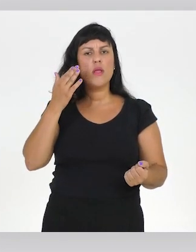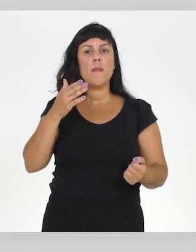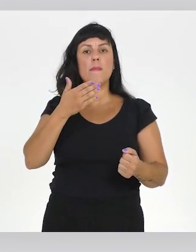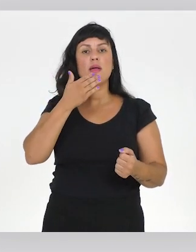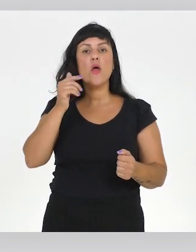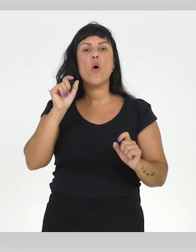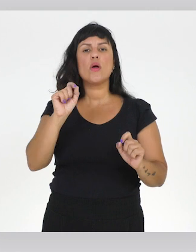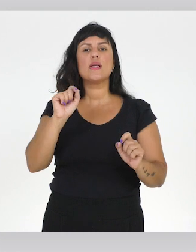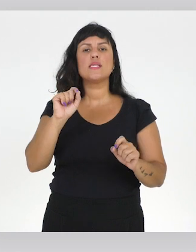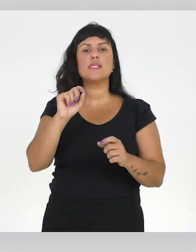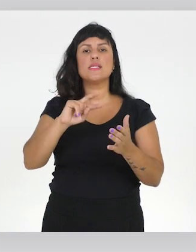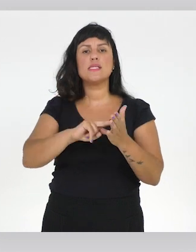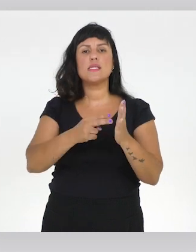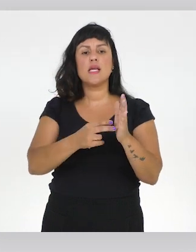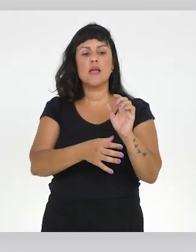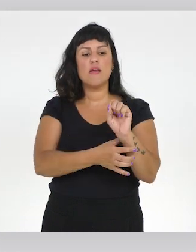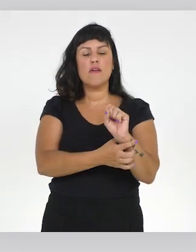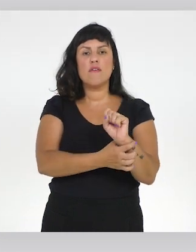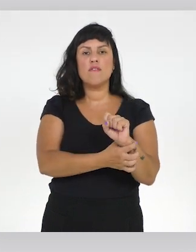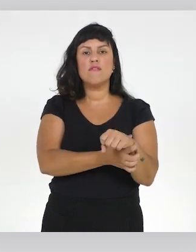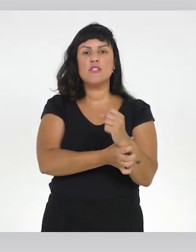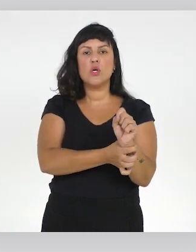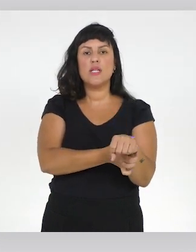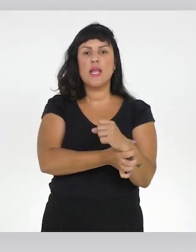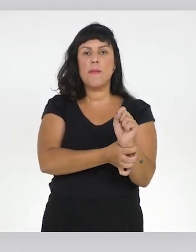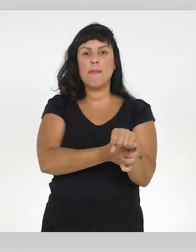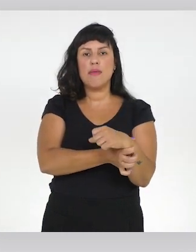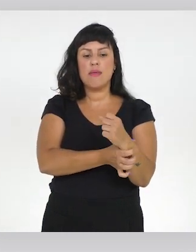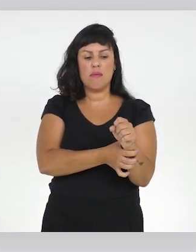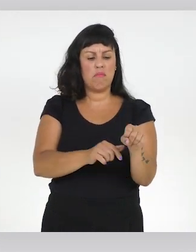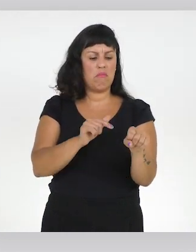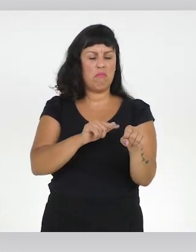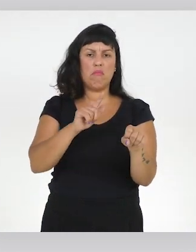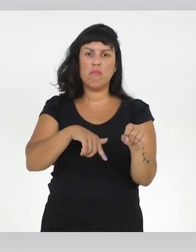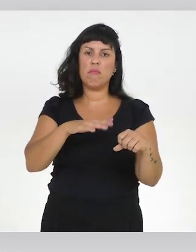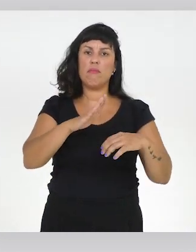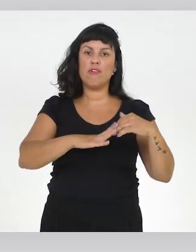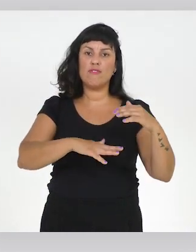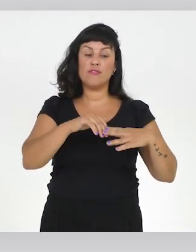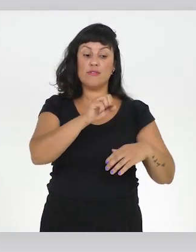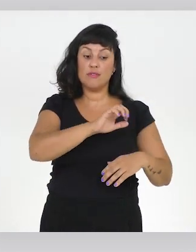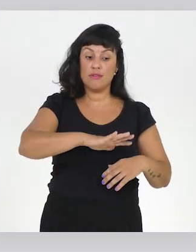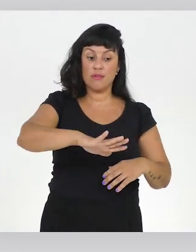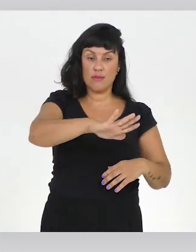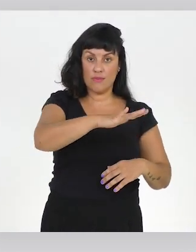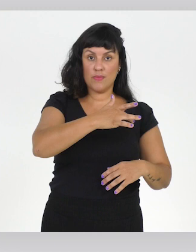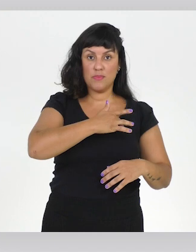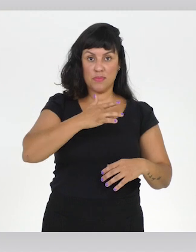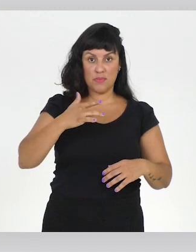A fisioterapia é uma profissão da área da saúde que previne e trata as disfunções